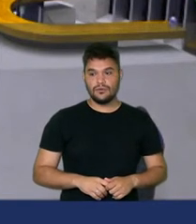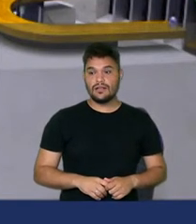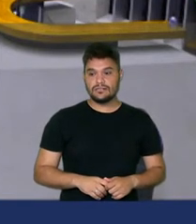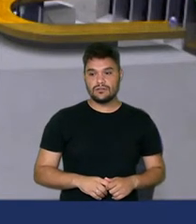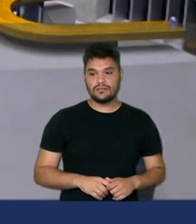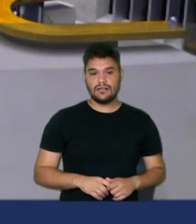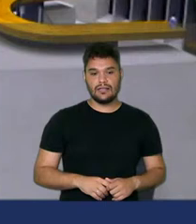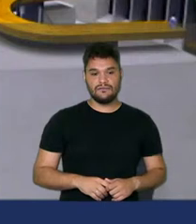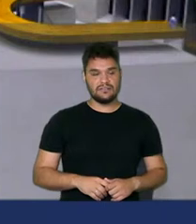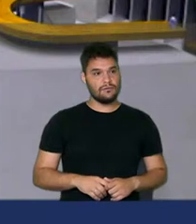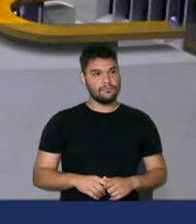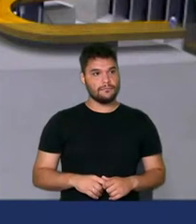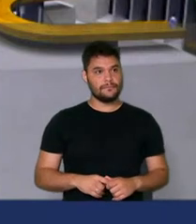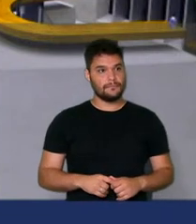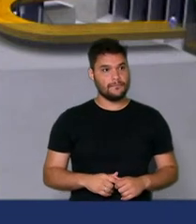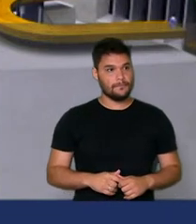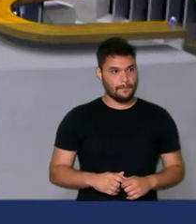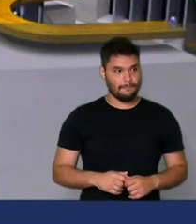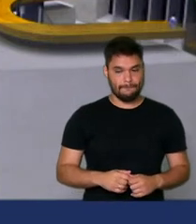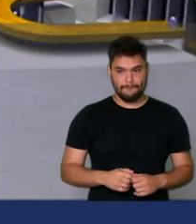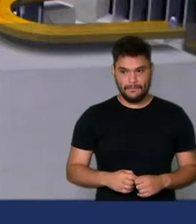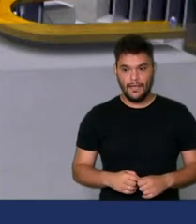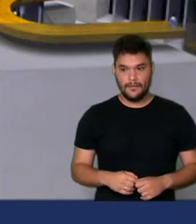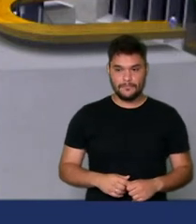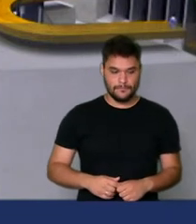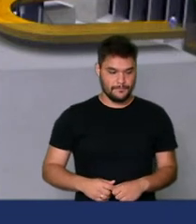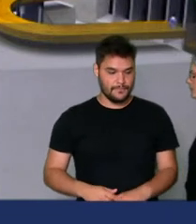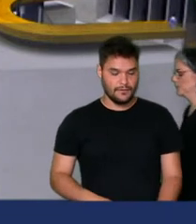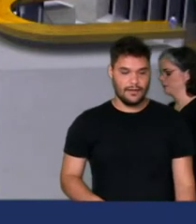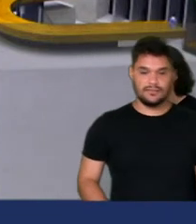PELO PARTIDO E AGORA EM ANÁLISE O ÚLTIMO DESTAQUE,